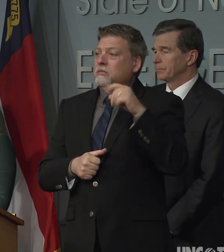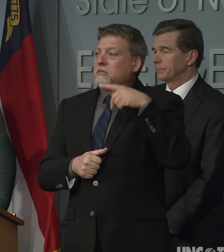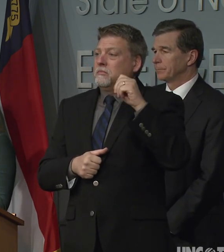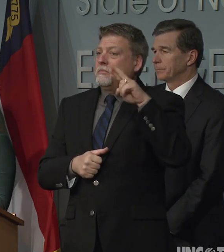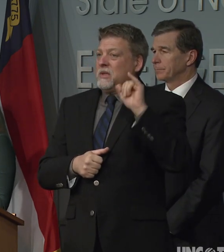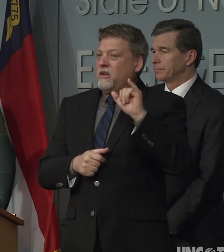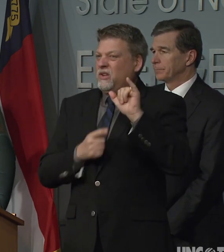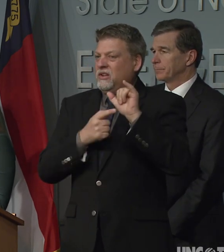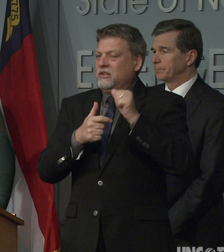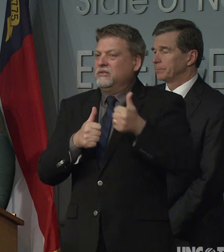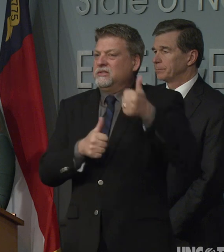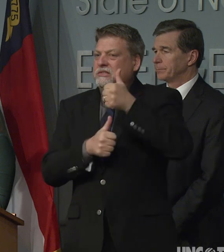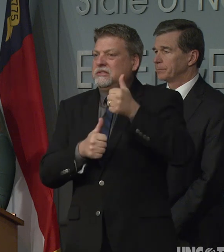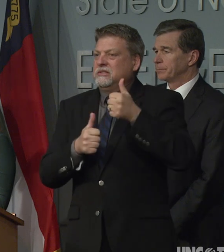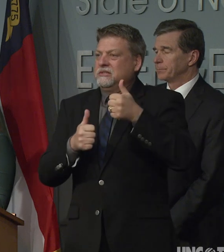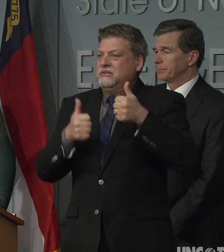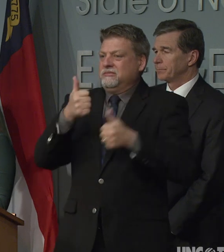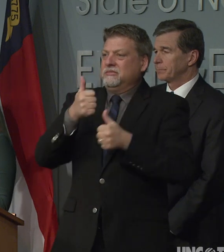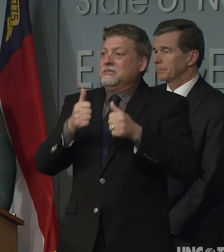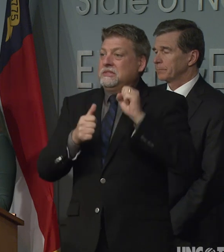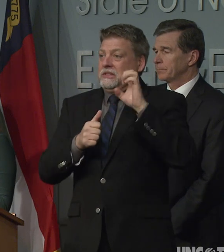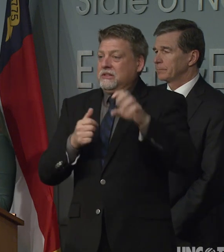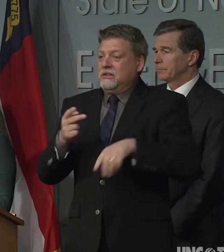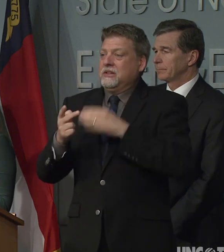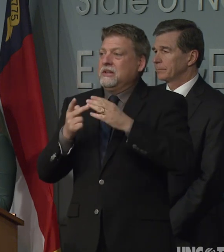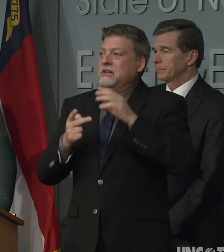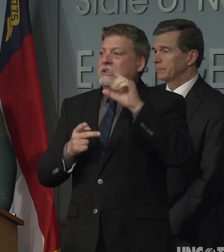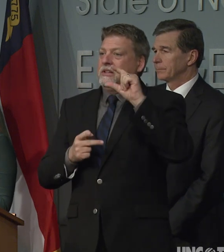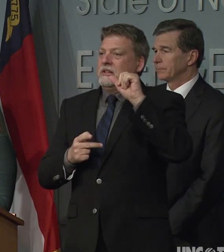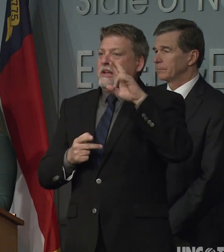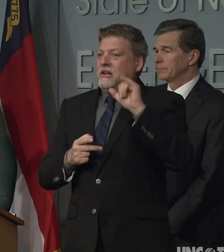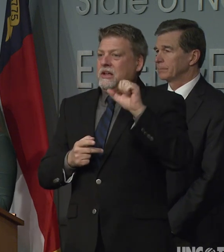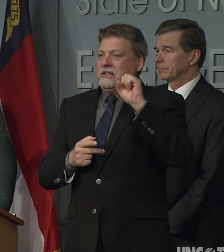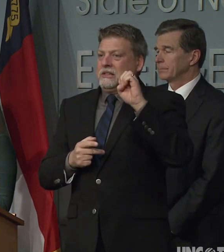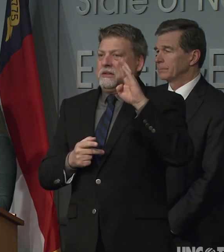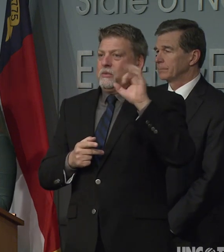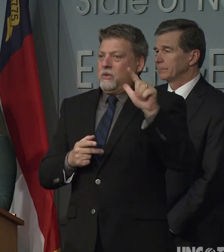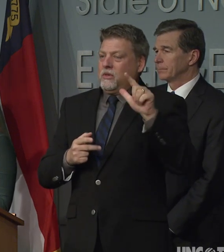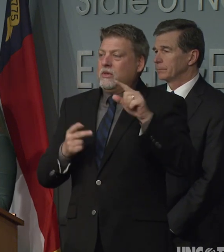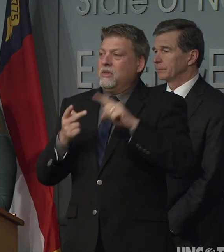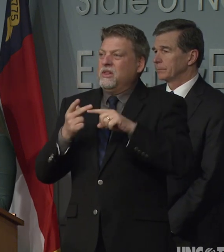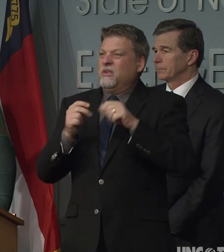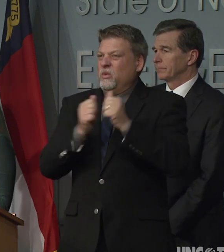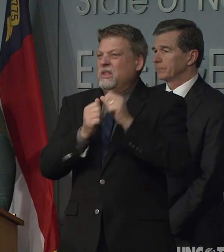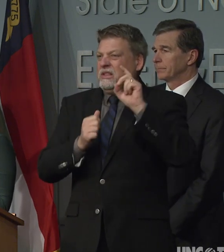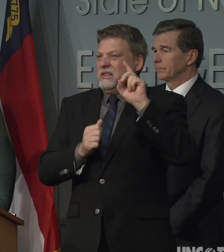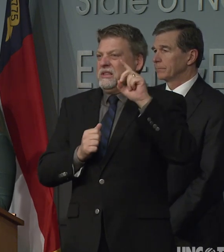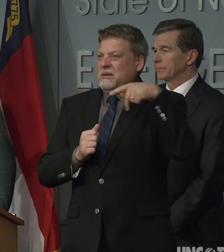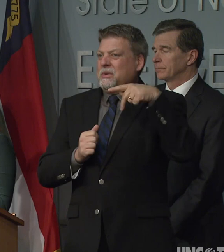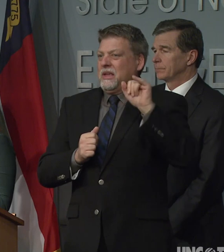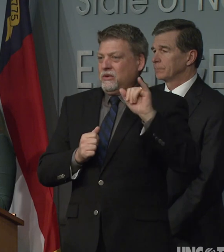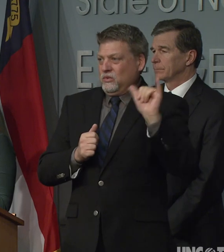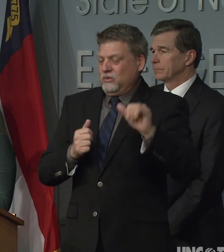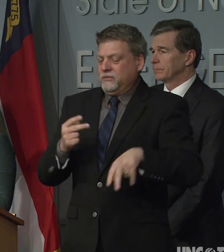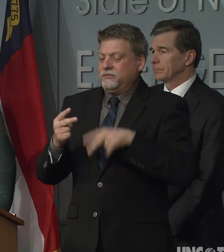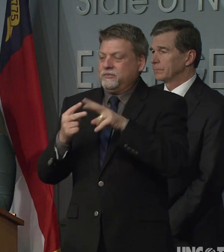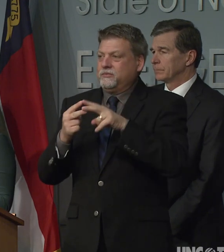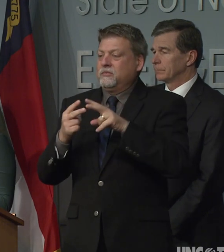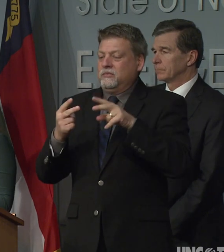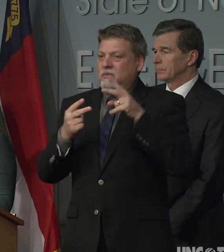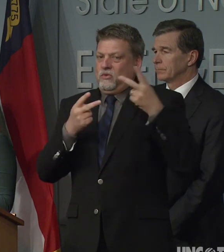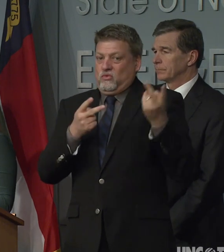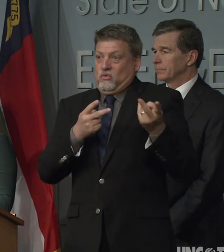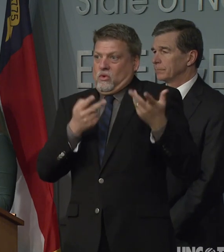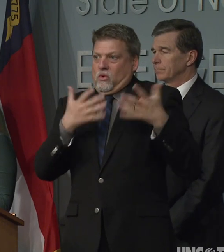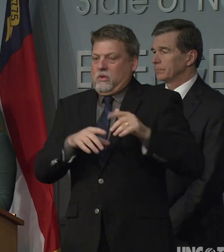usan qué opina hoy secretario adjunto del Departamento de Salud y servicios humanos de investiga.